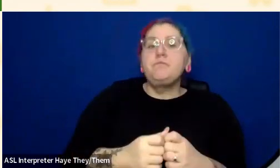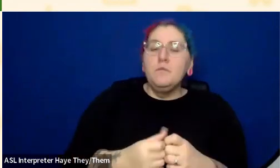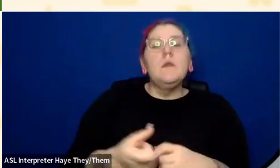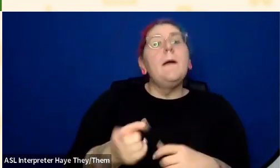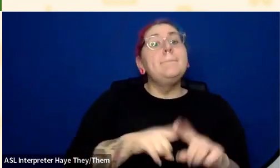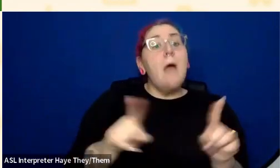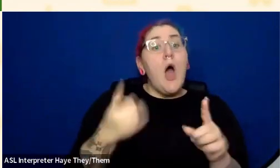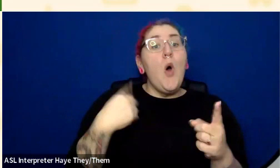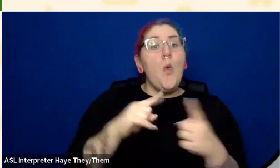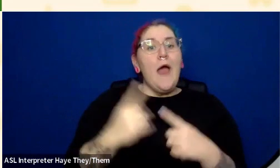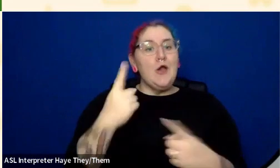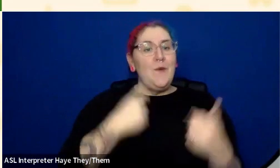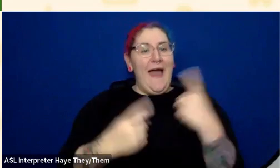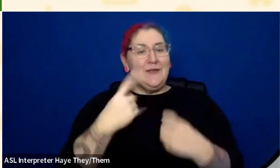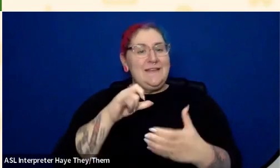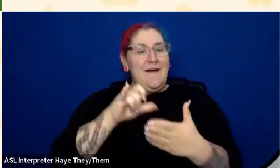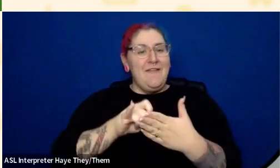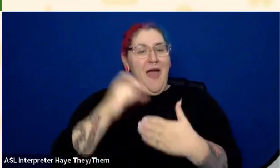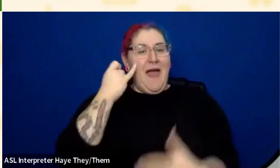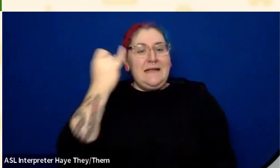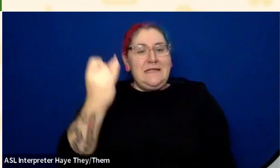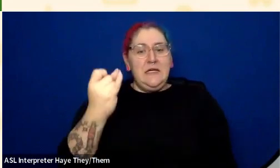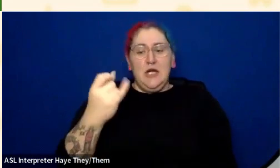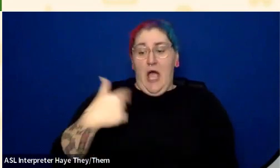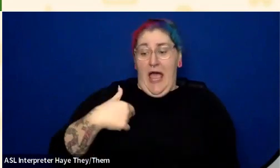que tienes que satisfacer, y las razones detrás de esos requisitos.